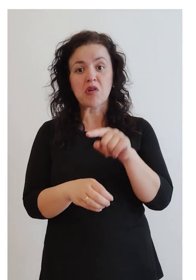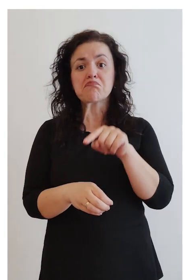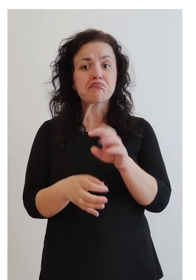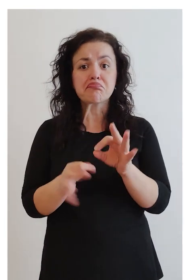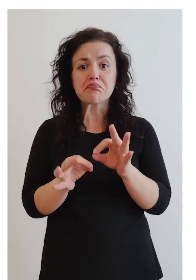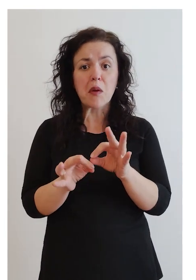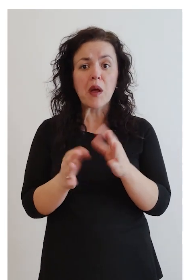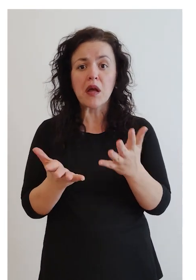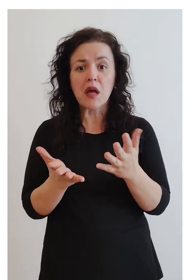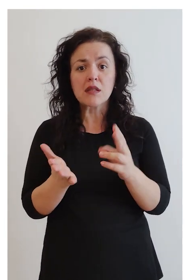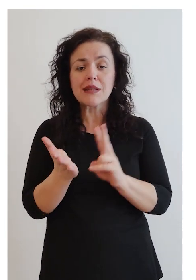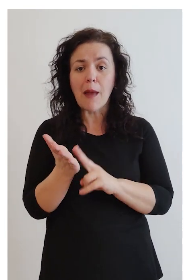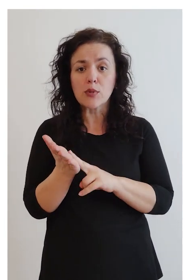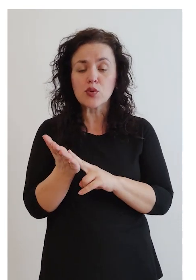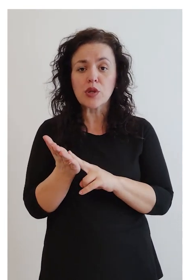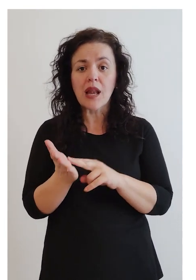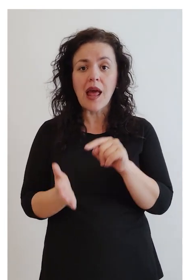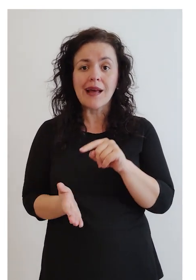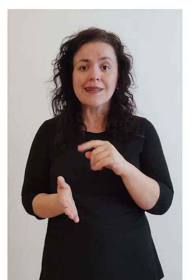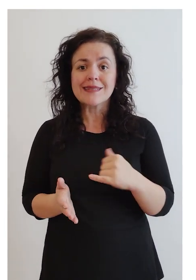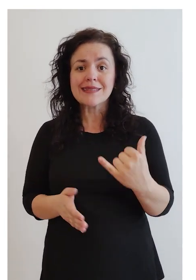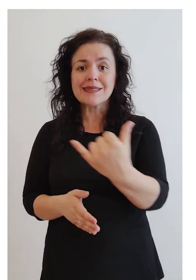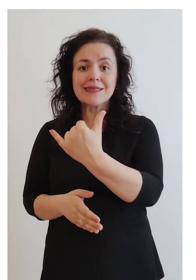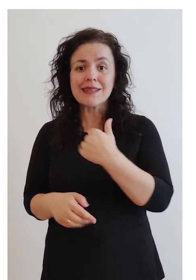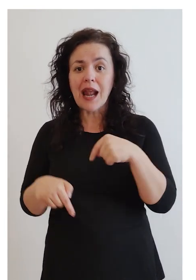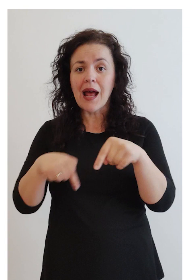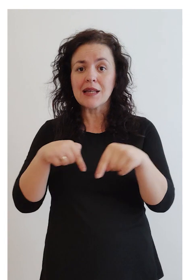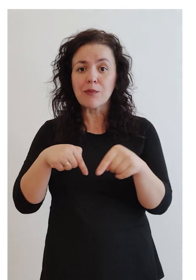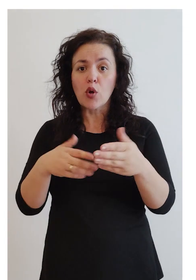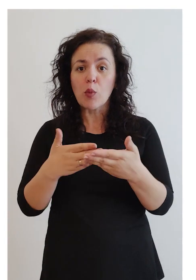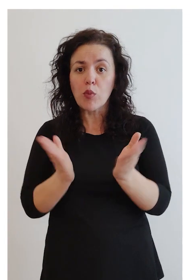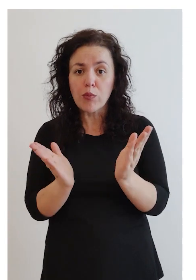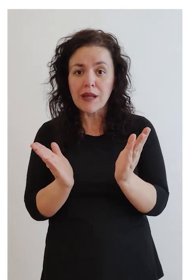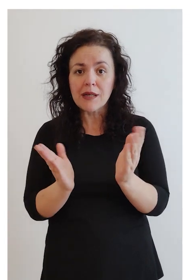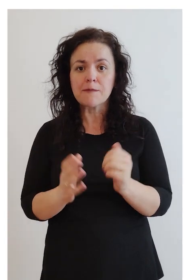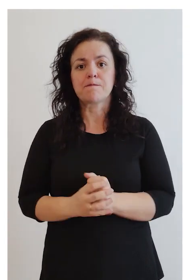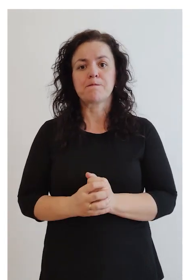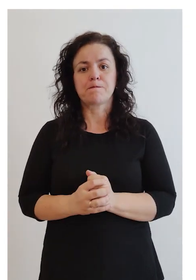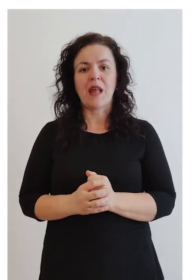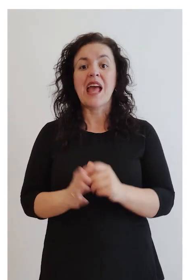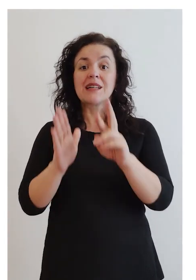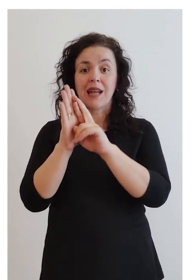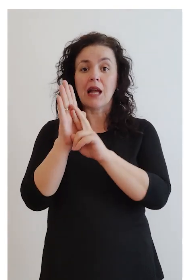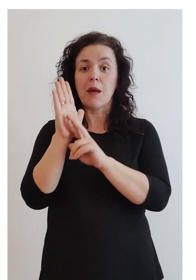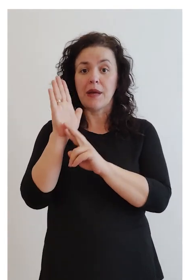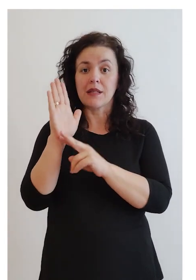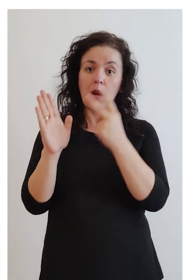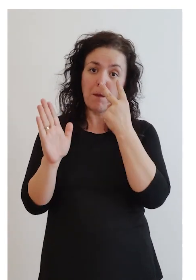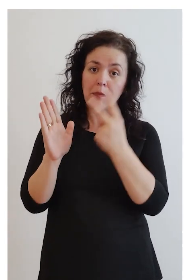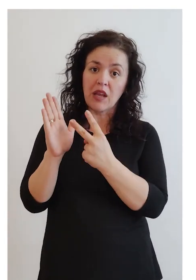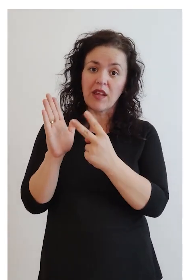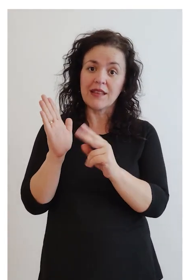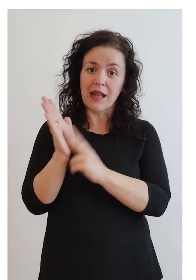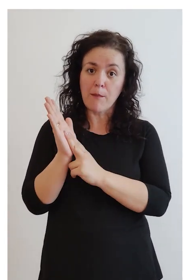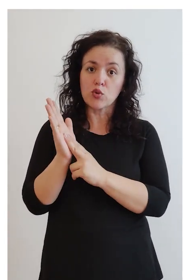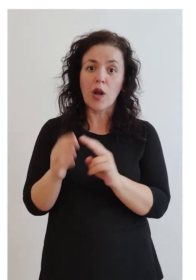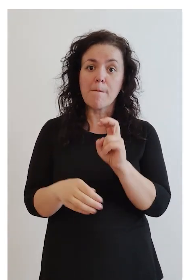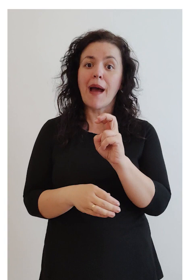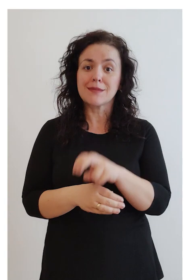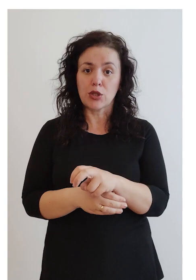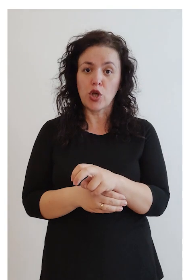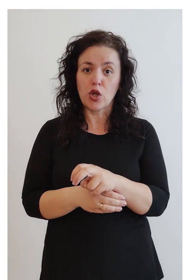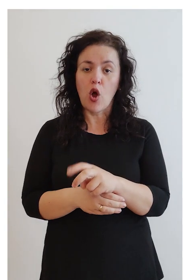Conform reglementărilor privind drepturile pasagerilor, o persoană poate avea dreptul la despăgubiri în următoarele cazuri.